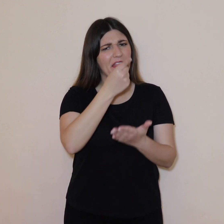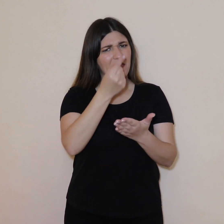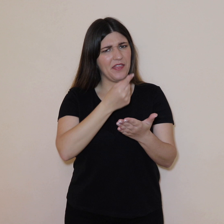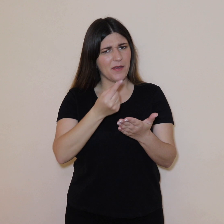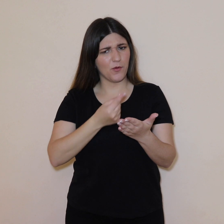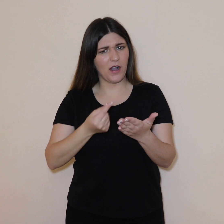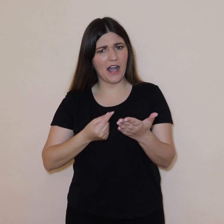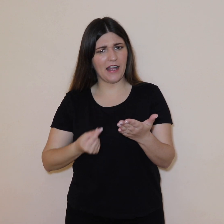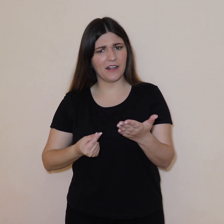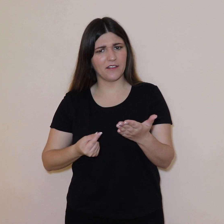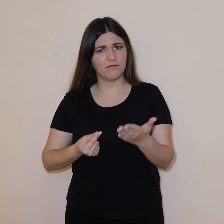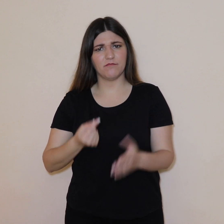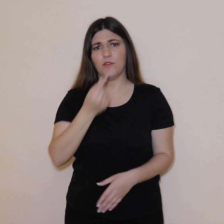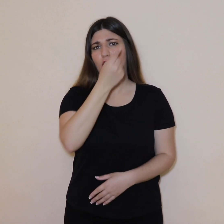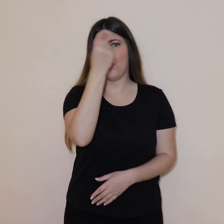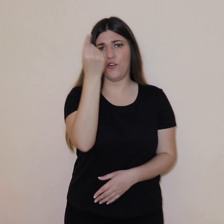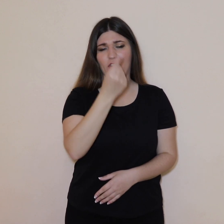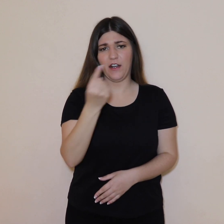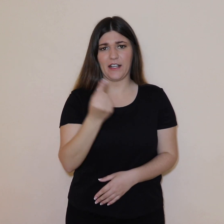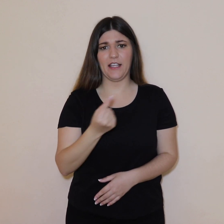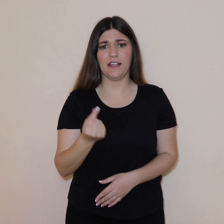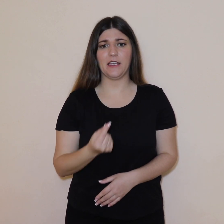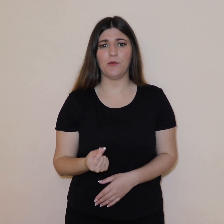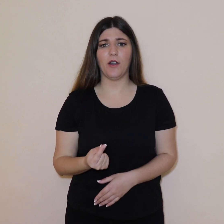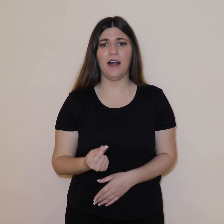Dibujar O aquí "dibujar"